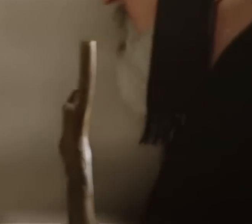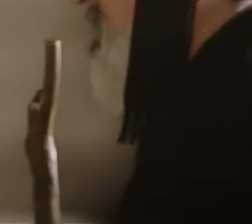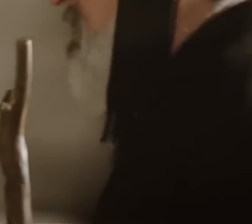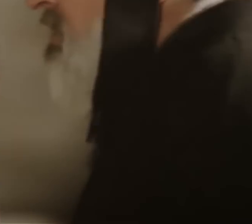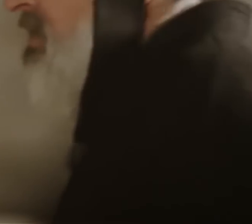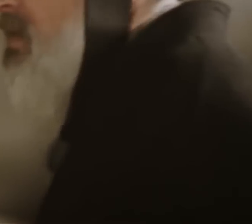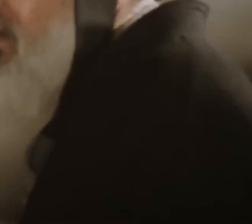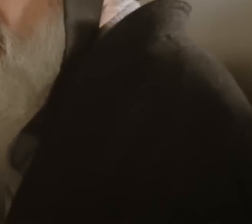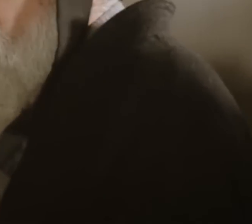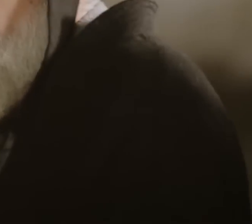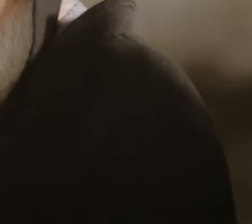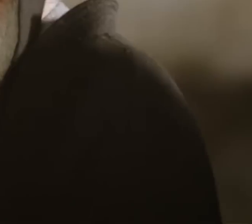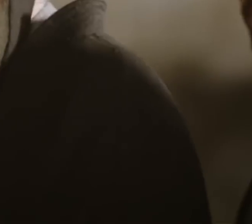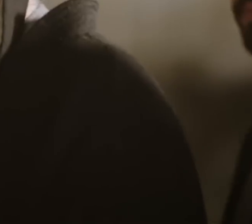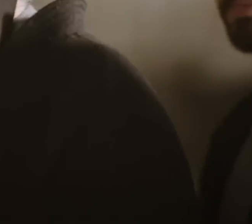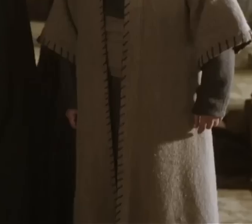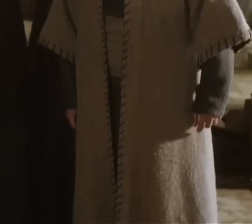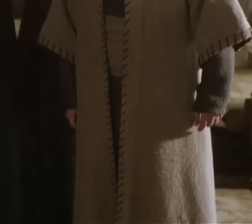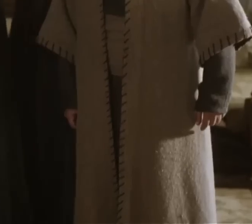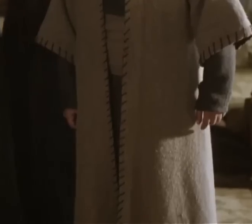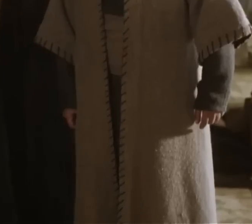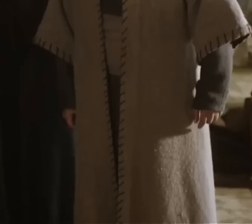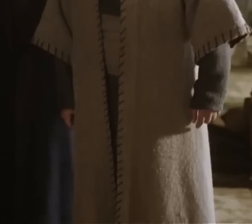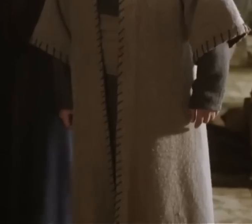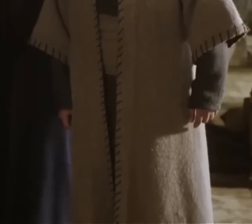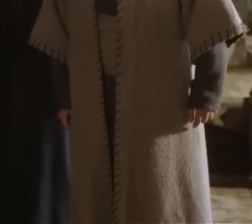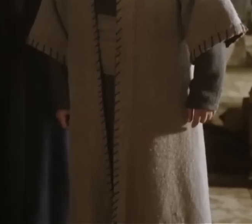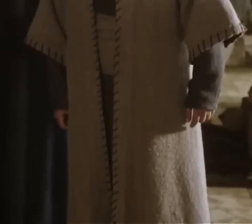(Müzik - Sufi)